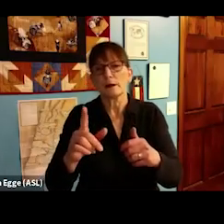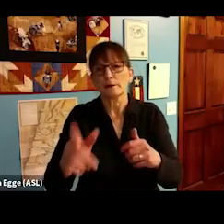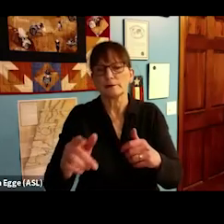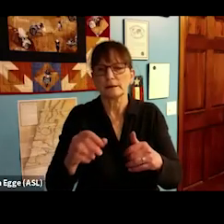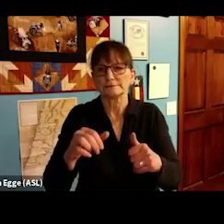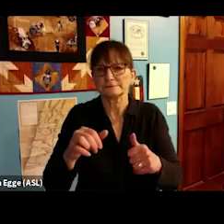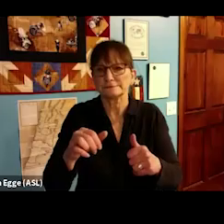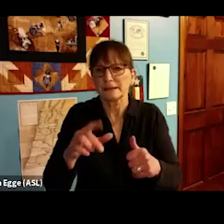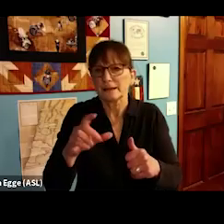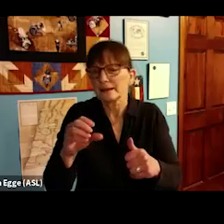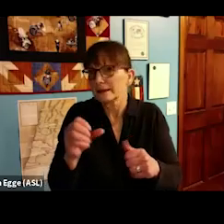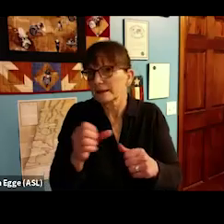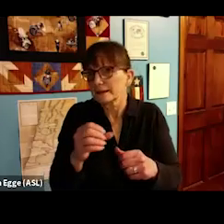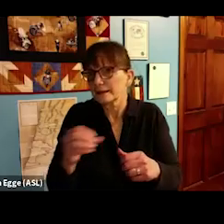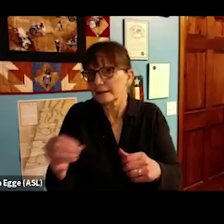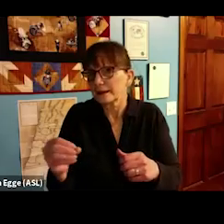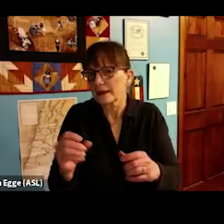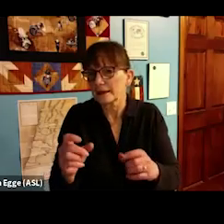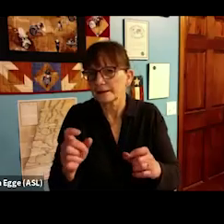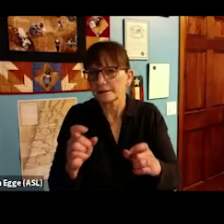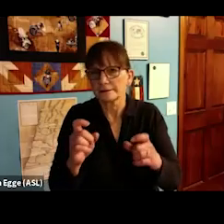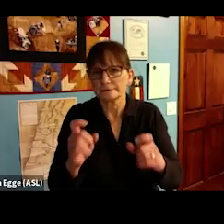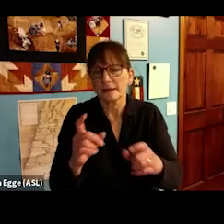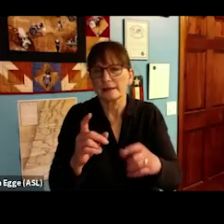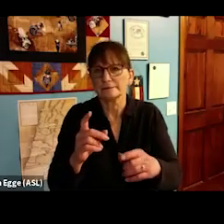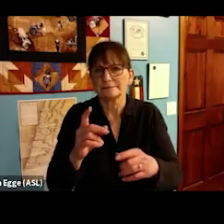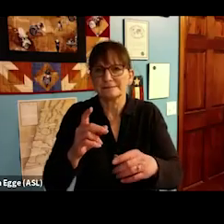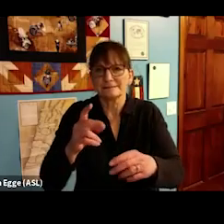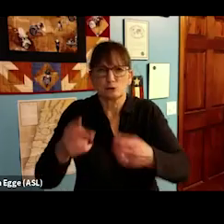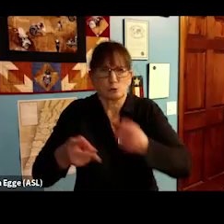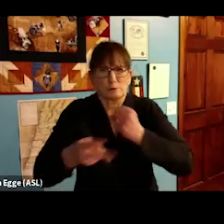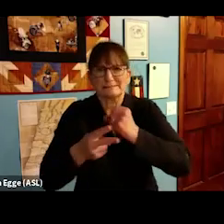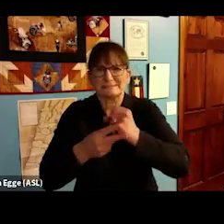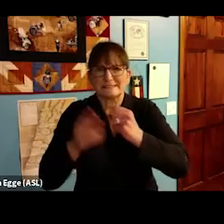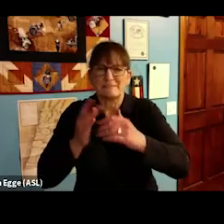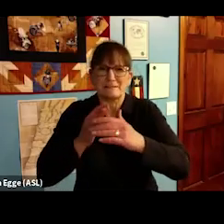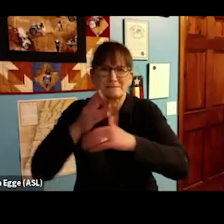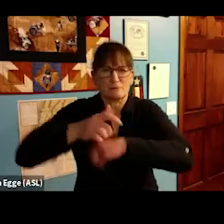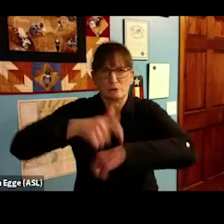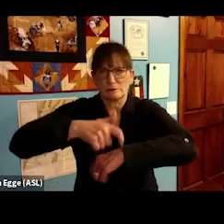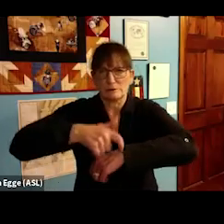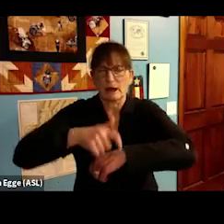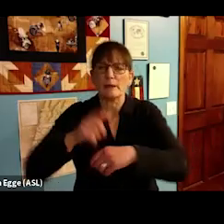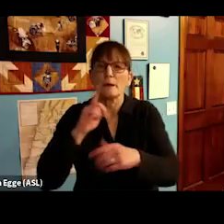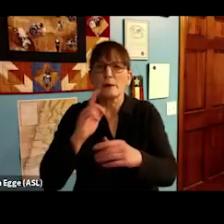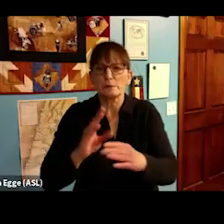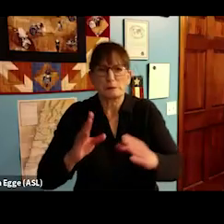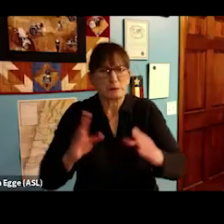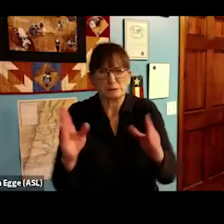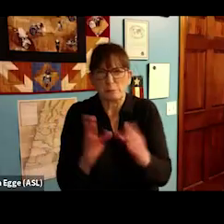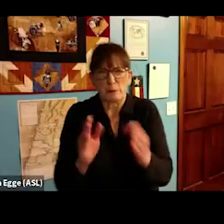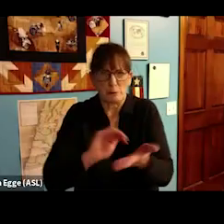Pero si es la primera vez que escuchan esto, cualquier persona que sirva como representante designado para solicitantes de discapacidad